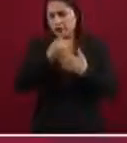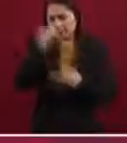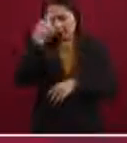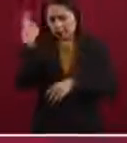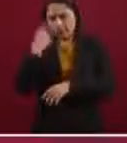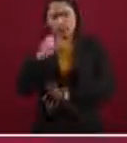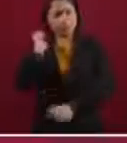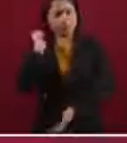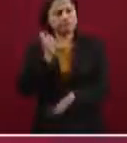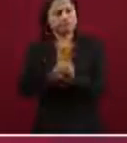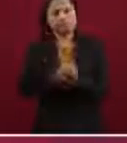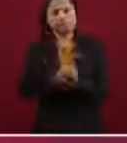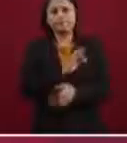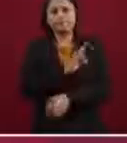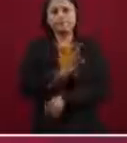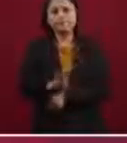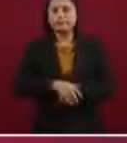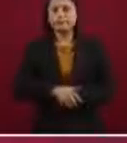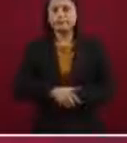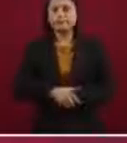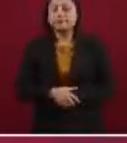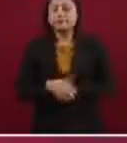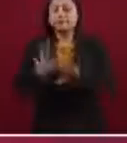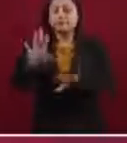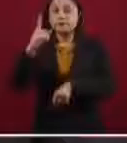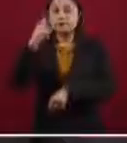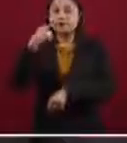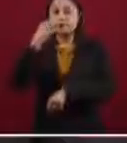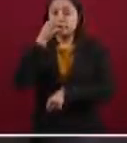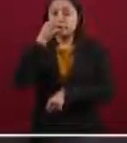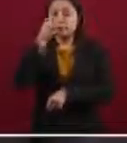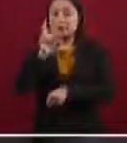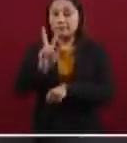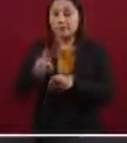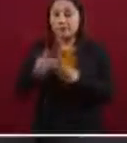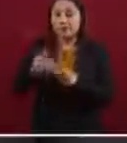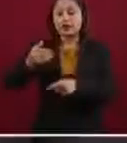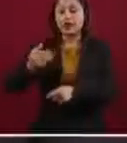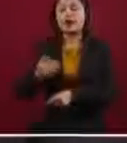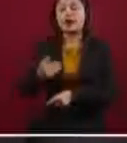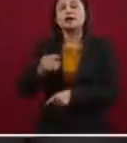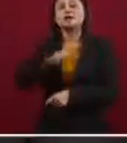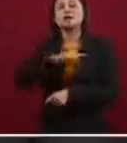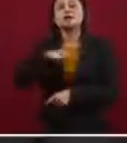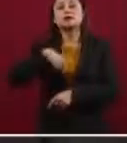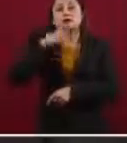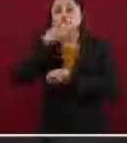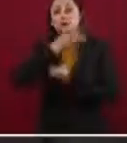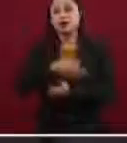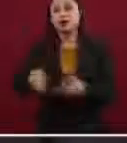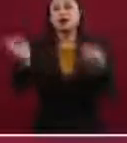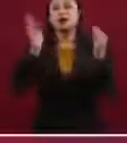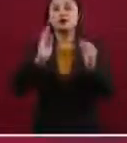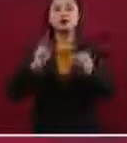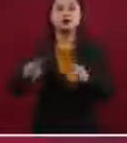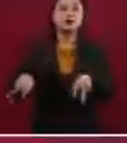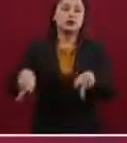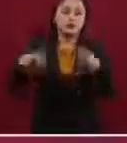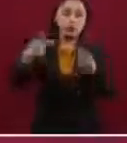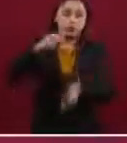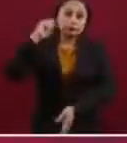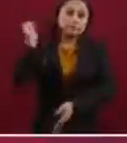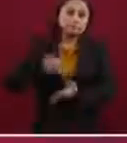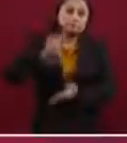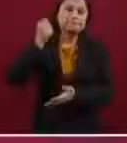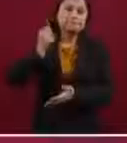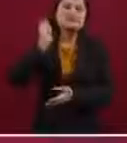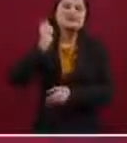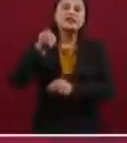Por cierto, antes de que termine la semana vamos a anunciar una subasta de embarcaciones,